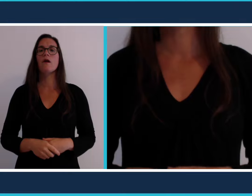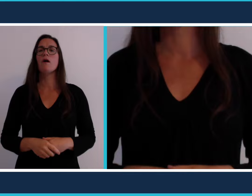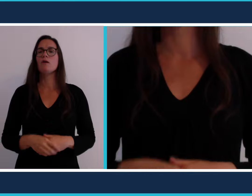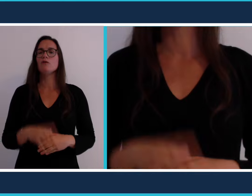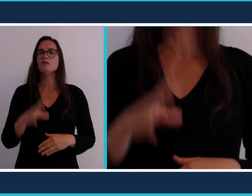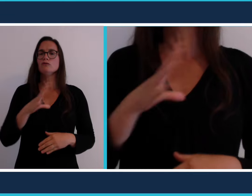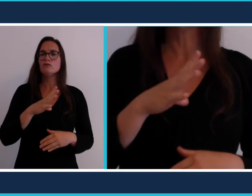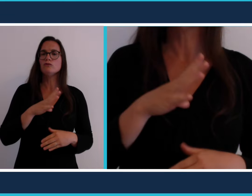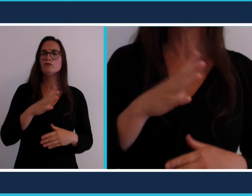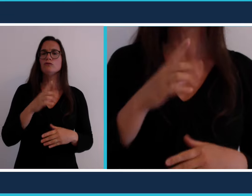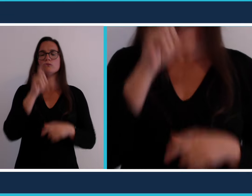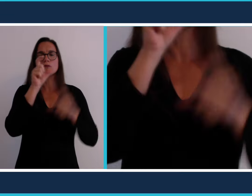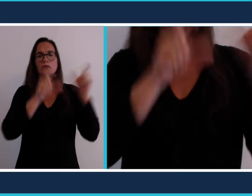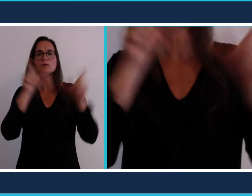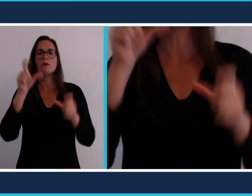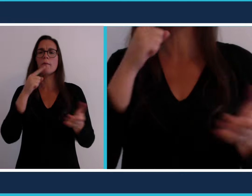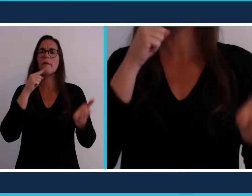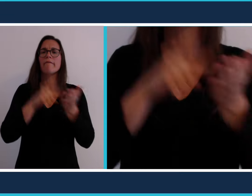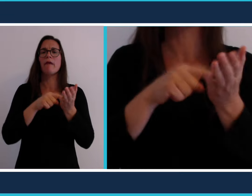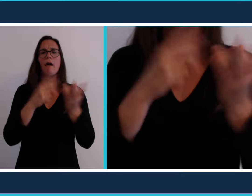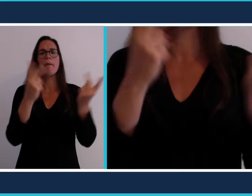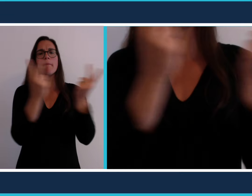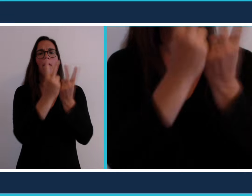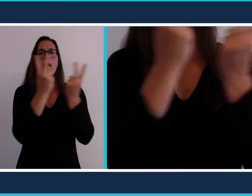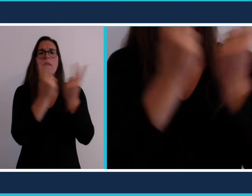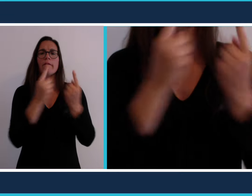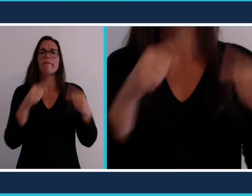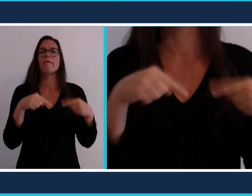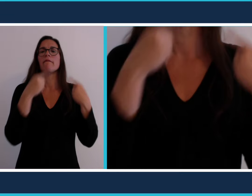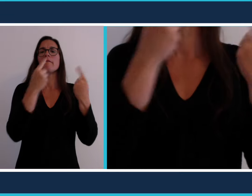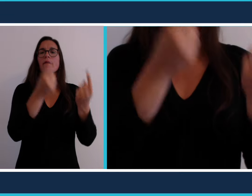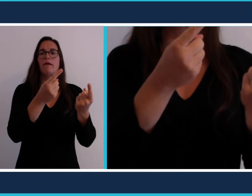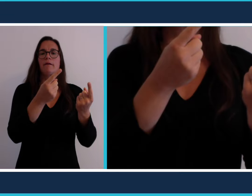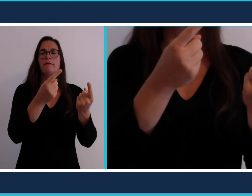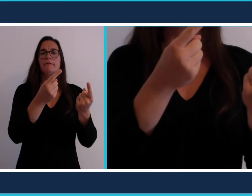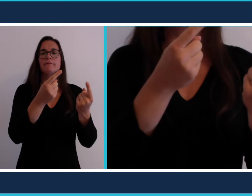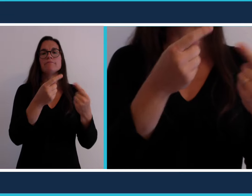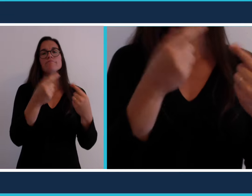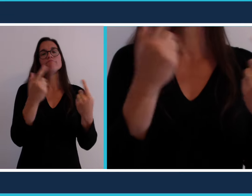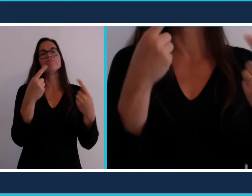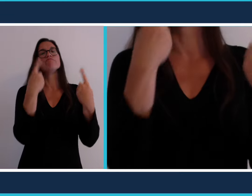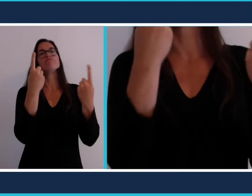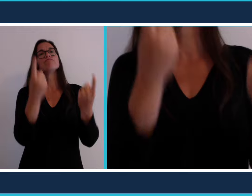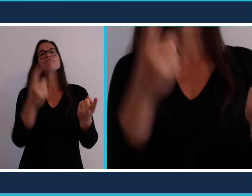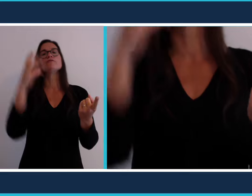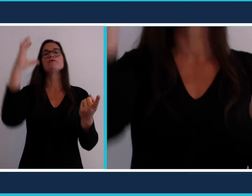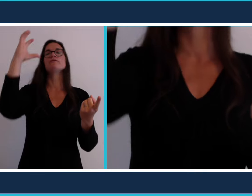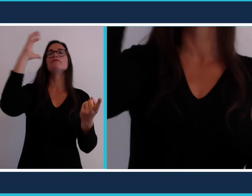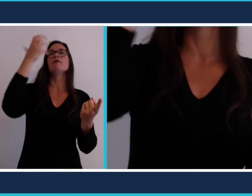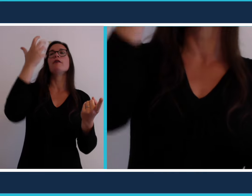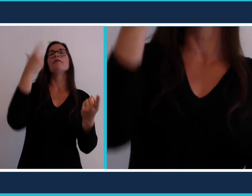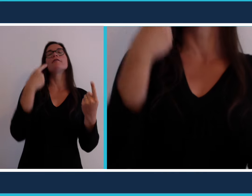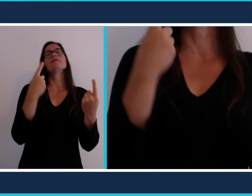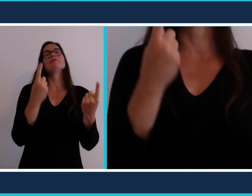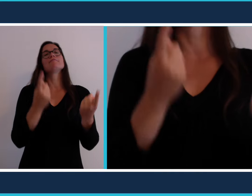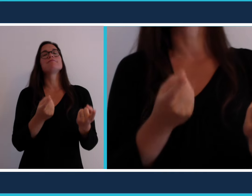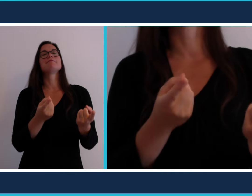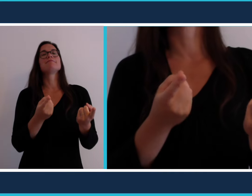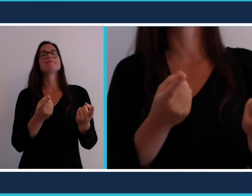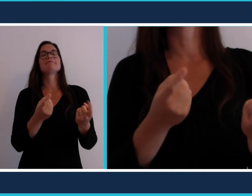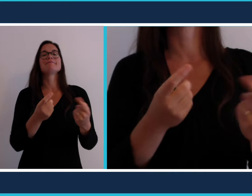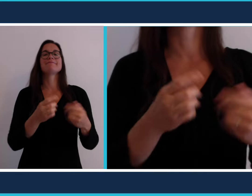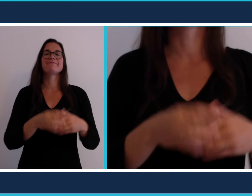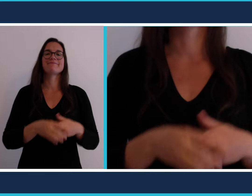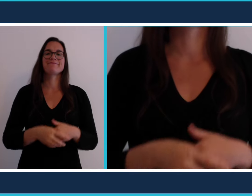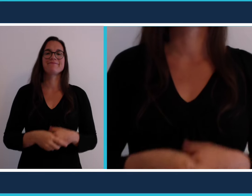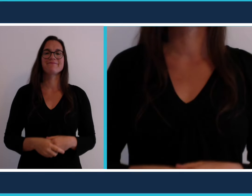Certains préféreront peut être se prélasser dans un parc au soleil